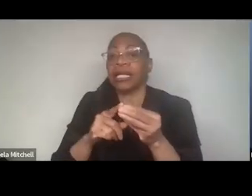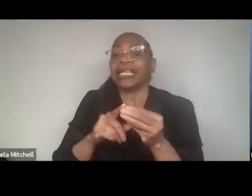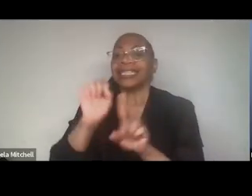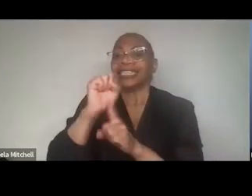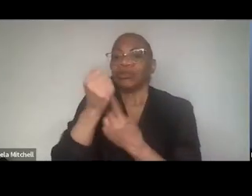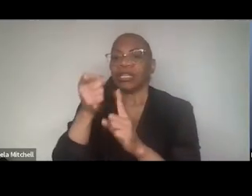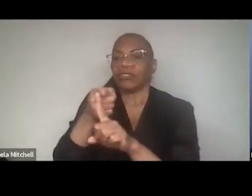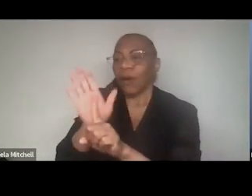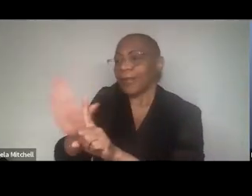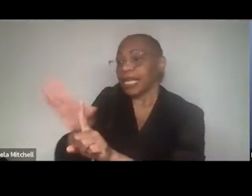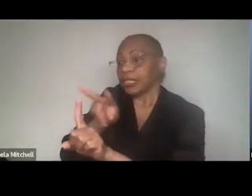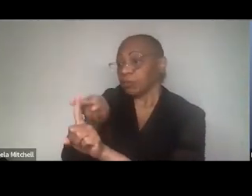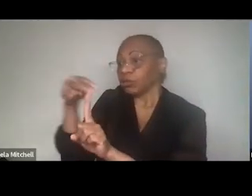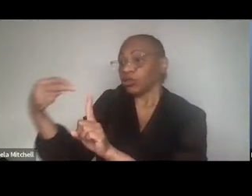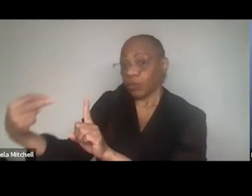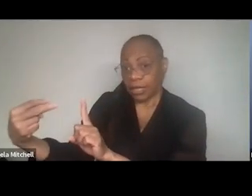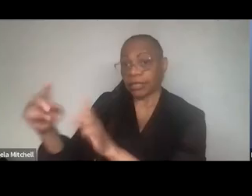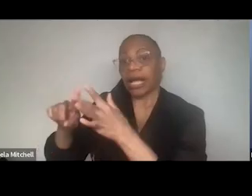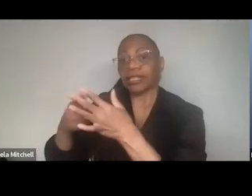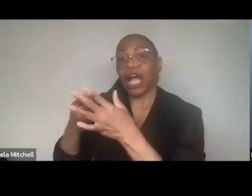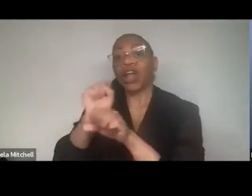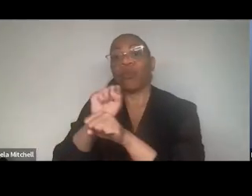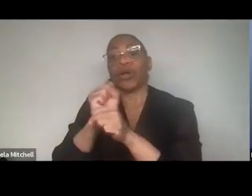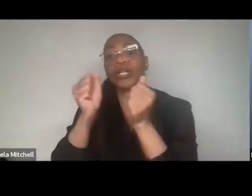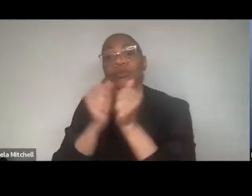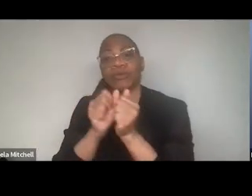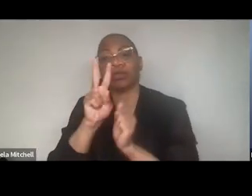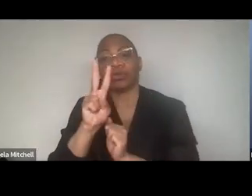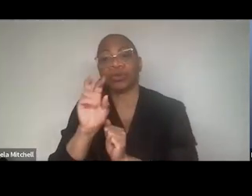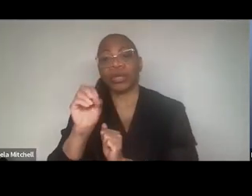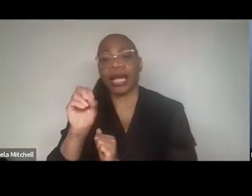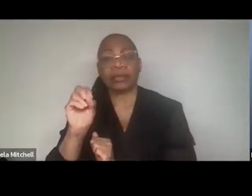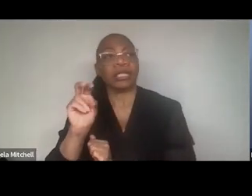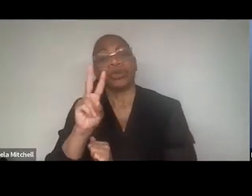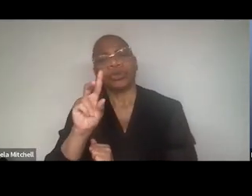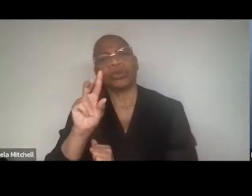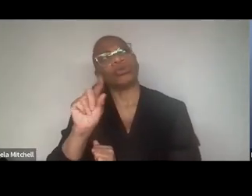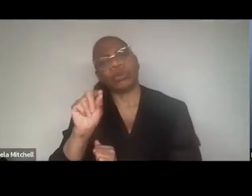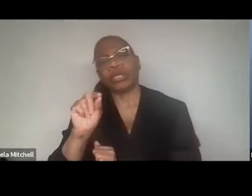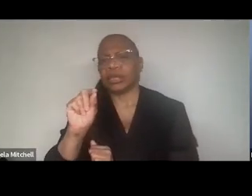Comencé a trabajar con Richard en 2020, han pasado unos cinco años desde que empezamos.